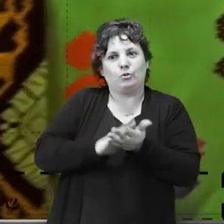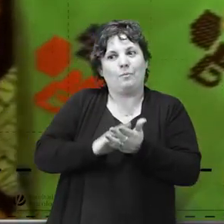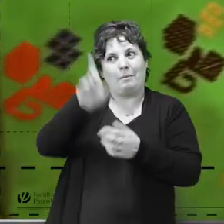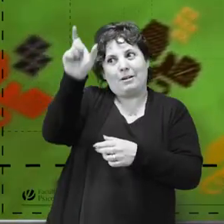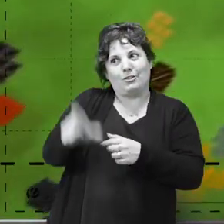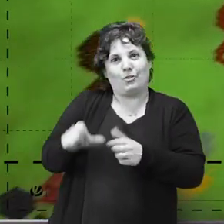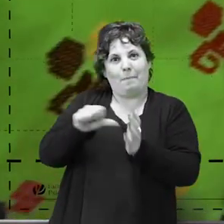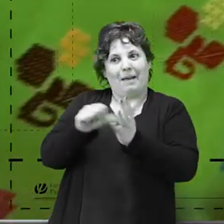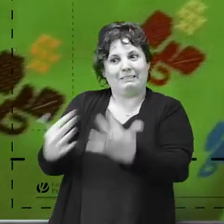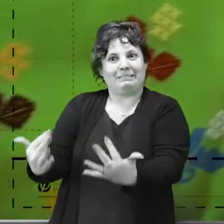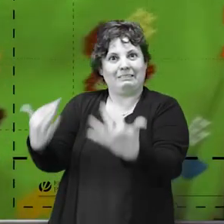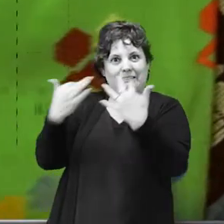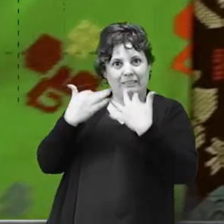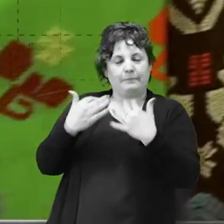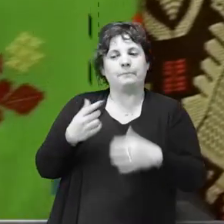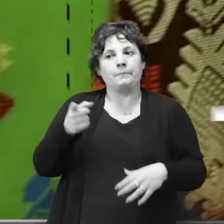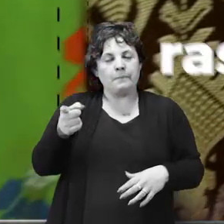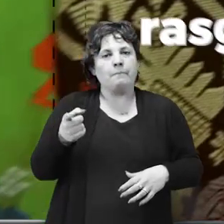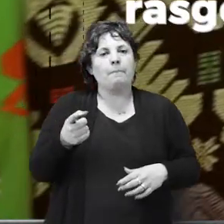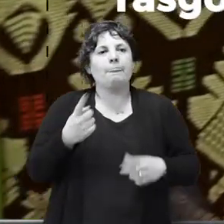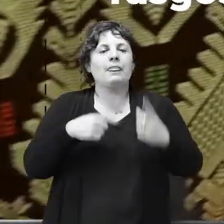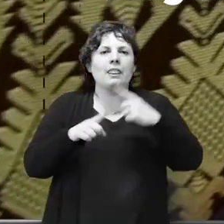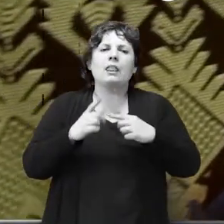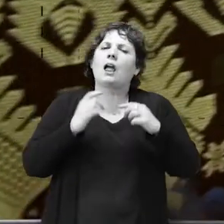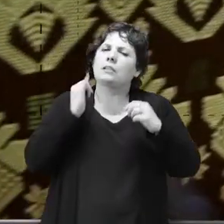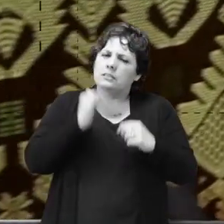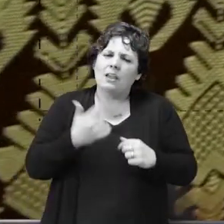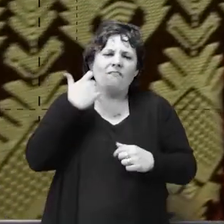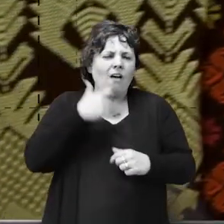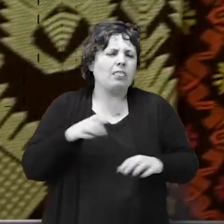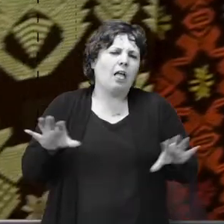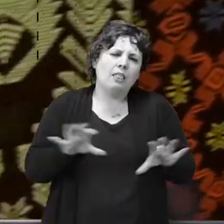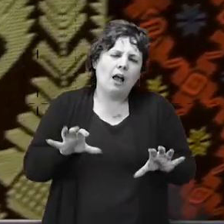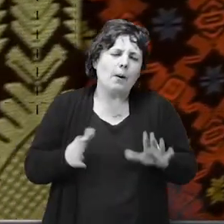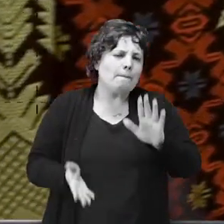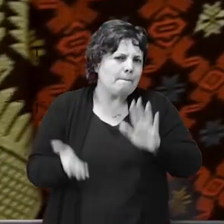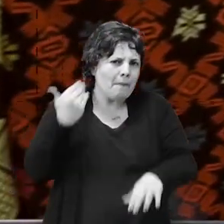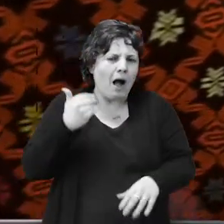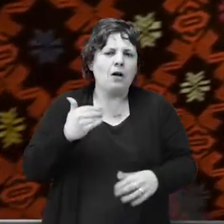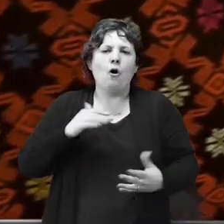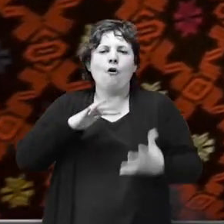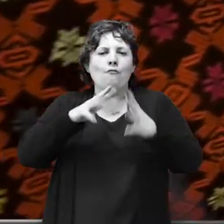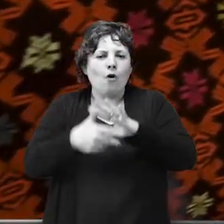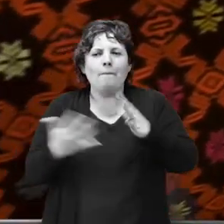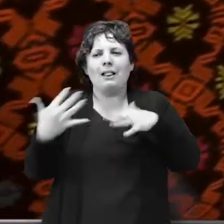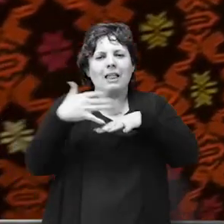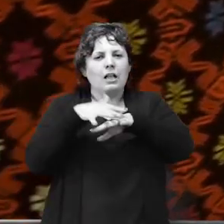y en ese sentido hay mucho por trabajar en cuanto a formas de integración social